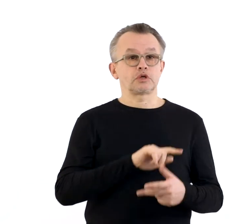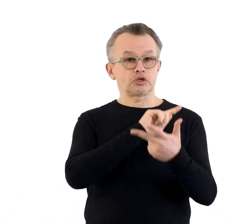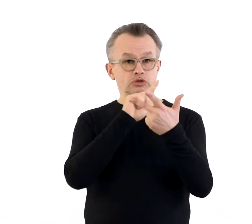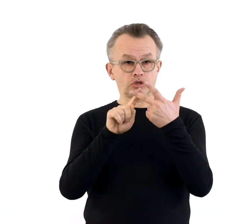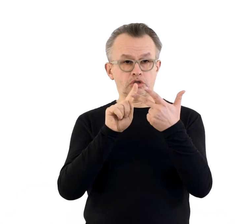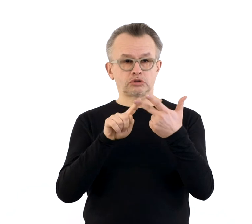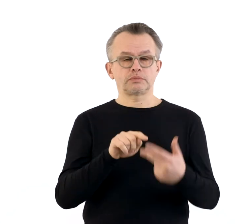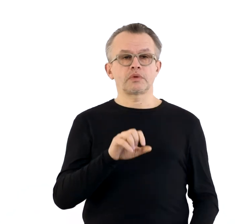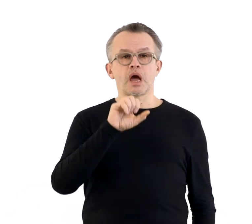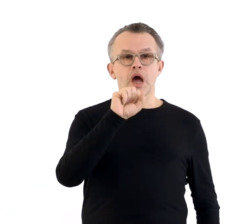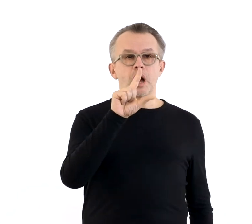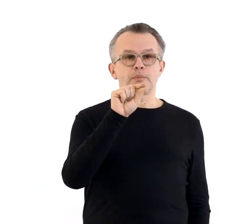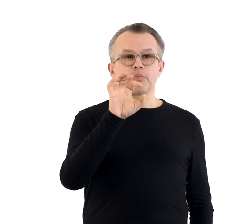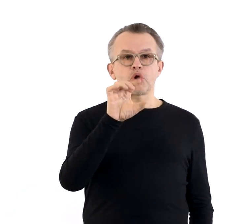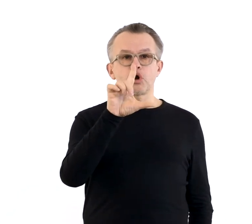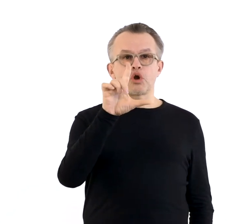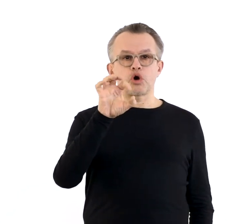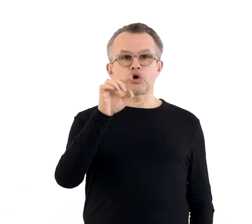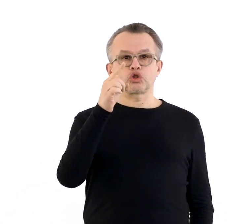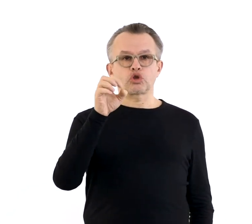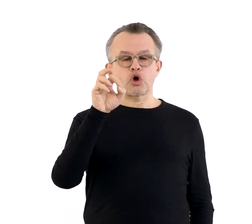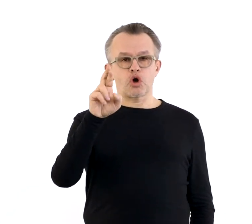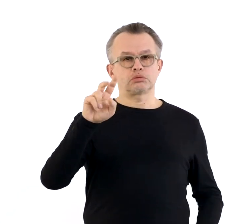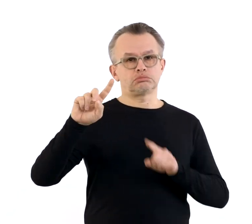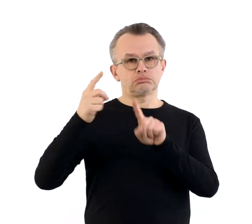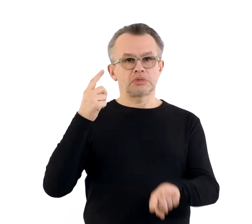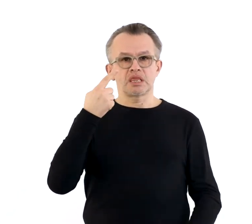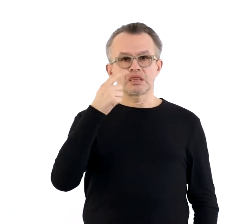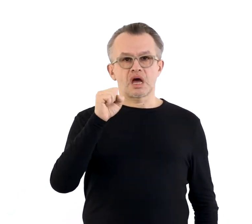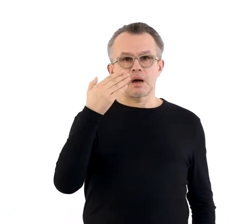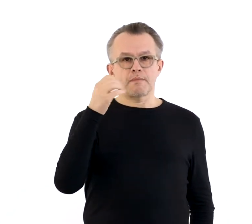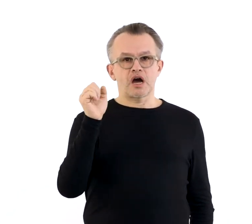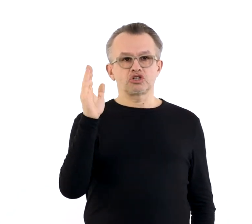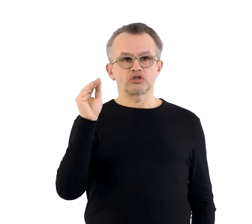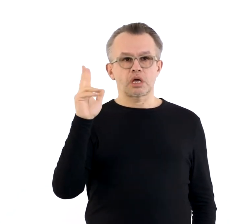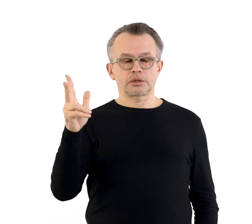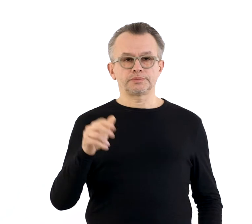Apollodor z Damaszku.